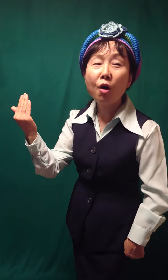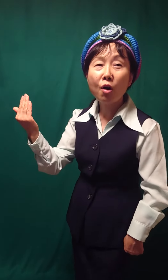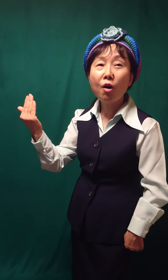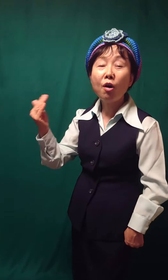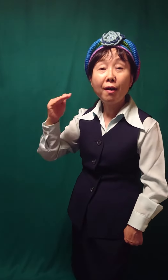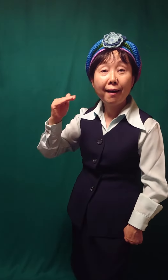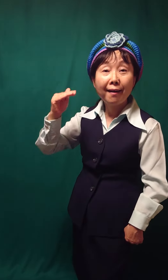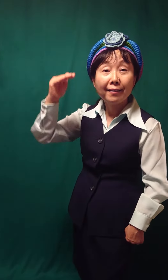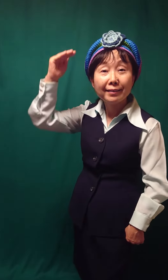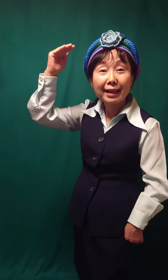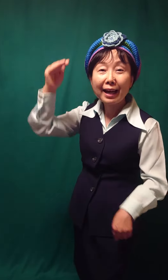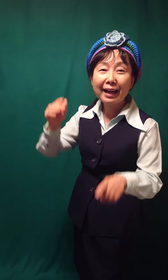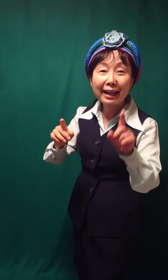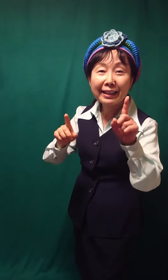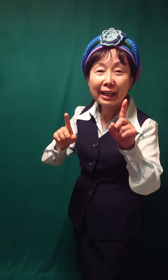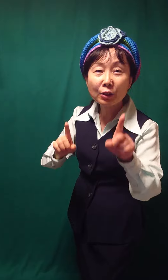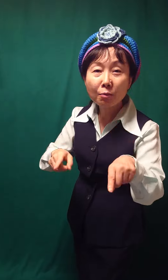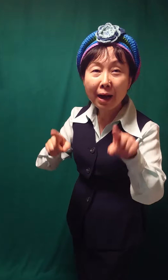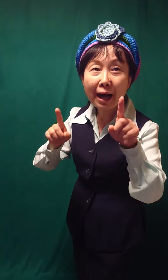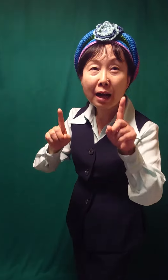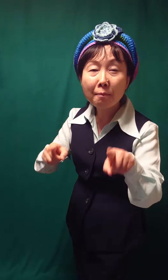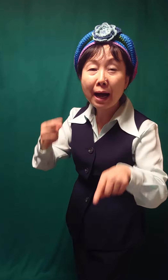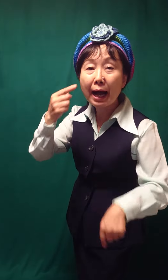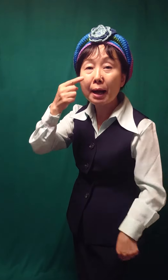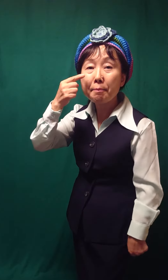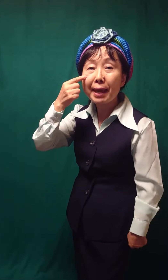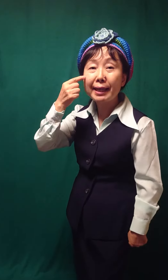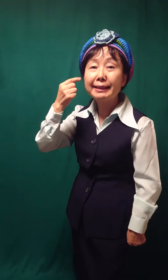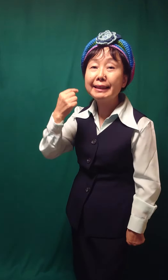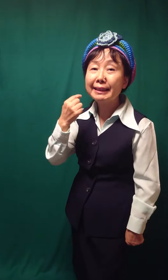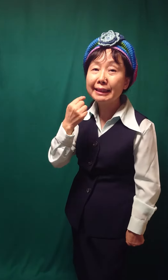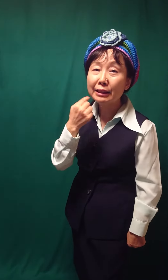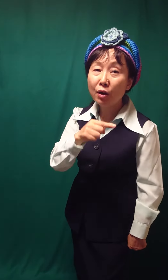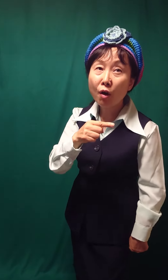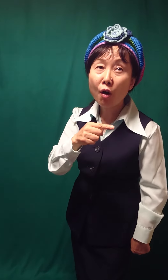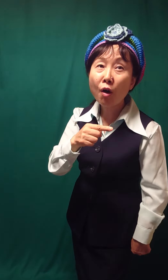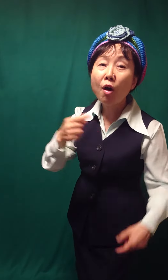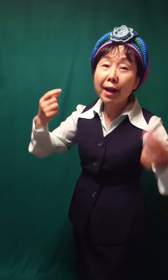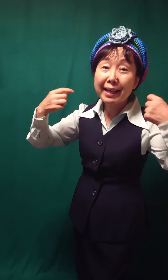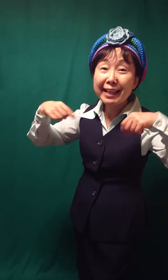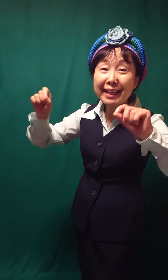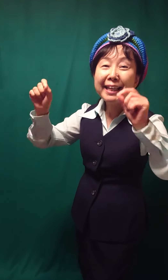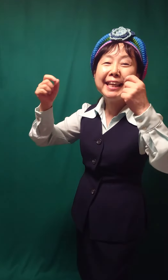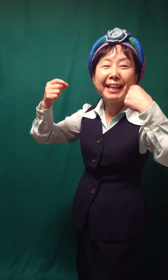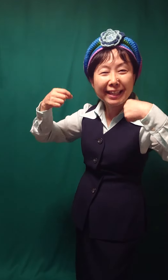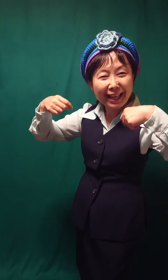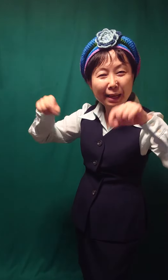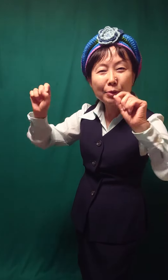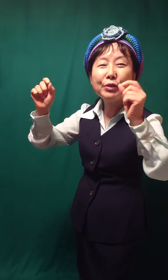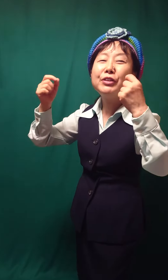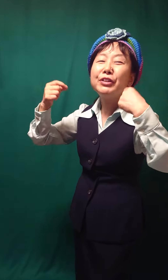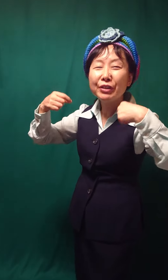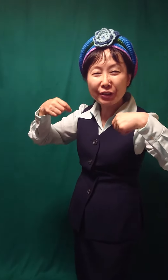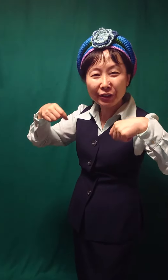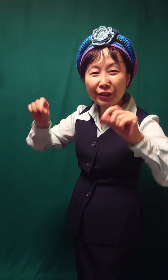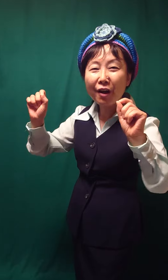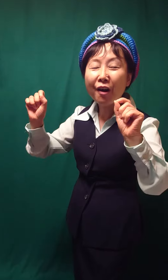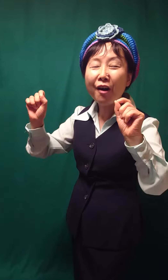高田馬場 目白 池袋